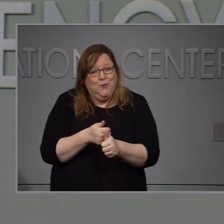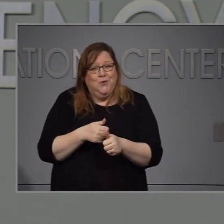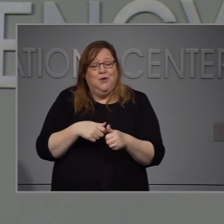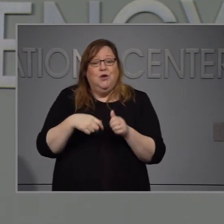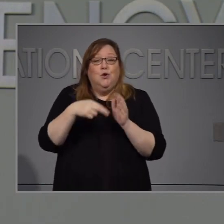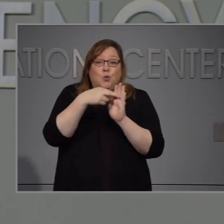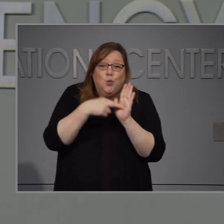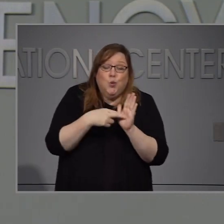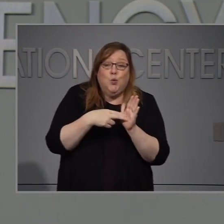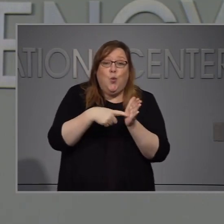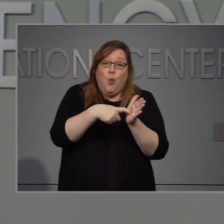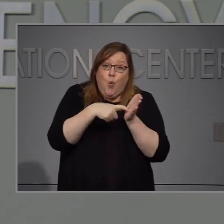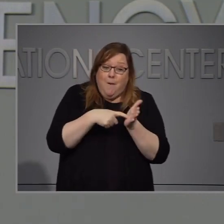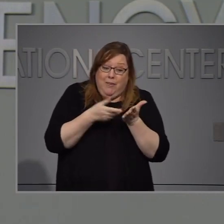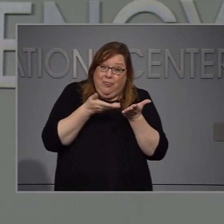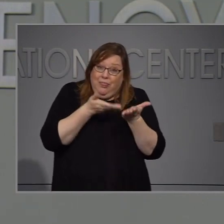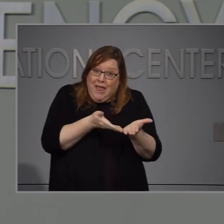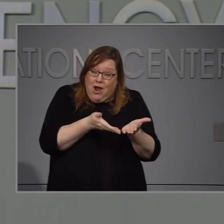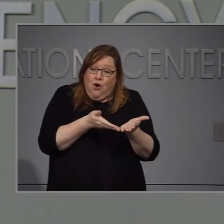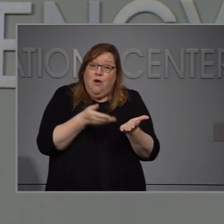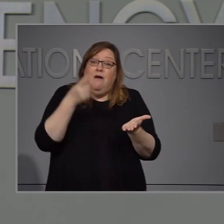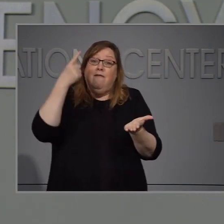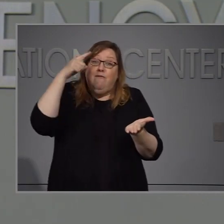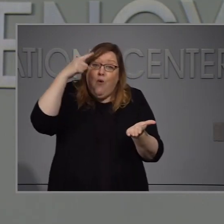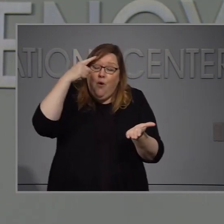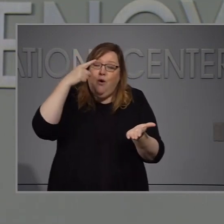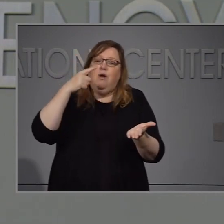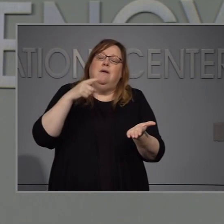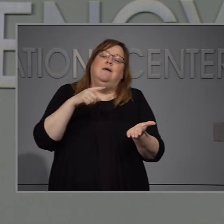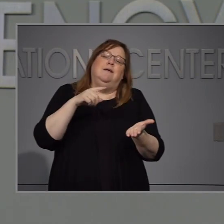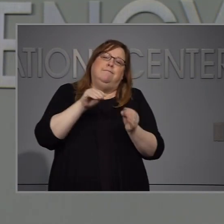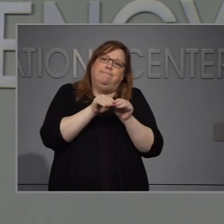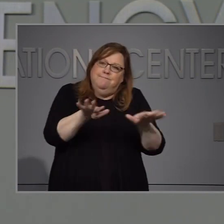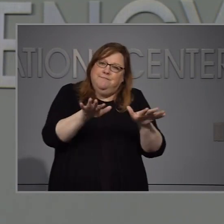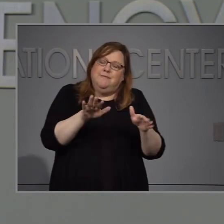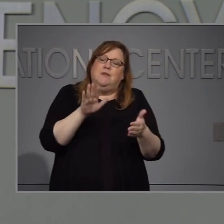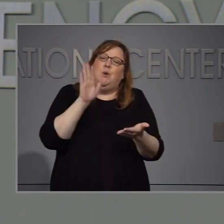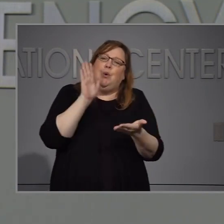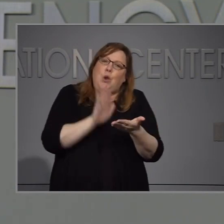Las restricciones de la son los cosas que son necesarias para mantener el nivel bajo del